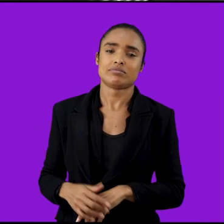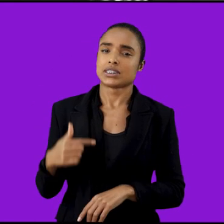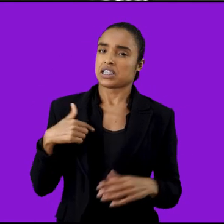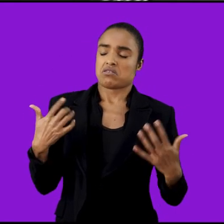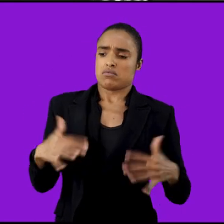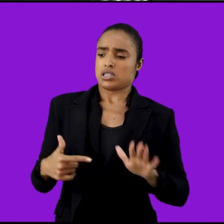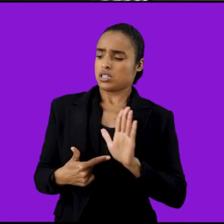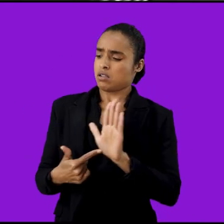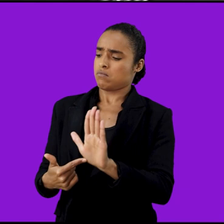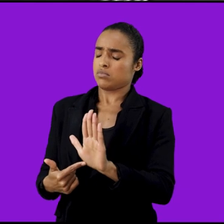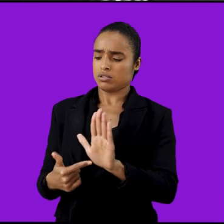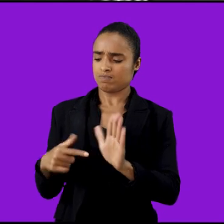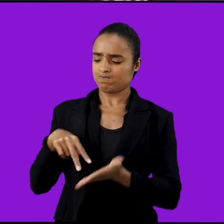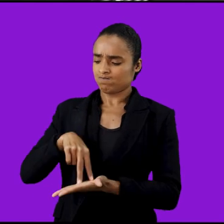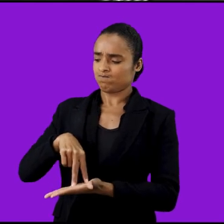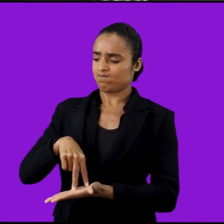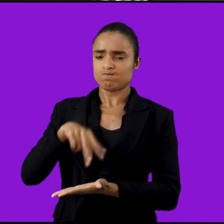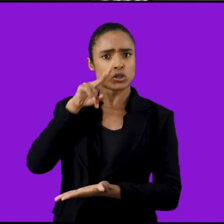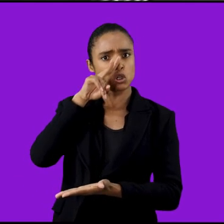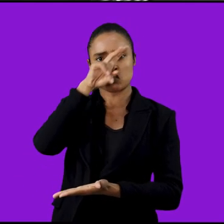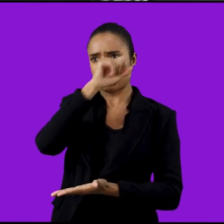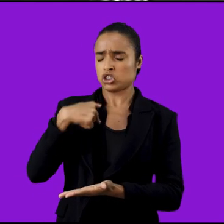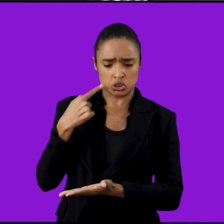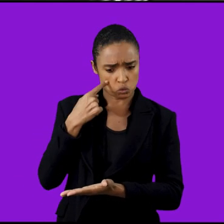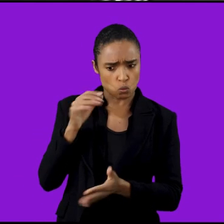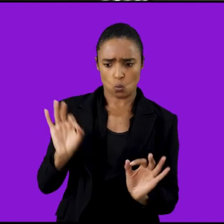Que essa posição do não se mostrar vulnerável, ela é valiosa no mercado, né?